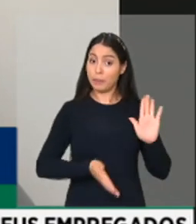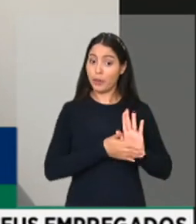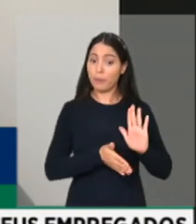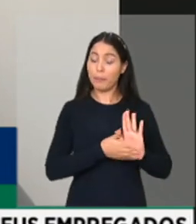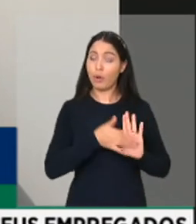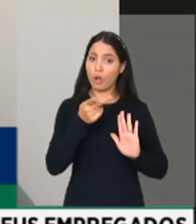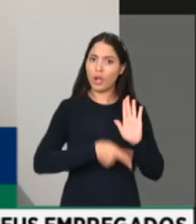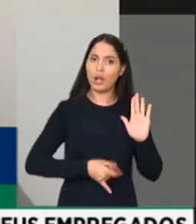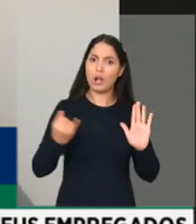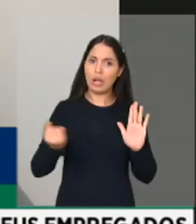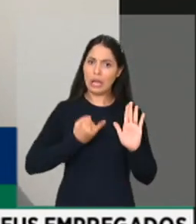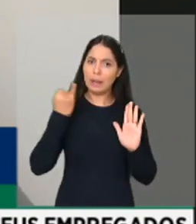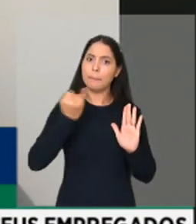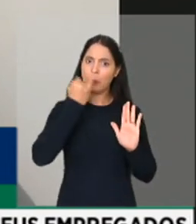INOPORTUNA ESSA PROPOSTA, ELA REDISCUTE DESTINAÇÃO DOS